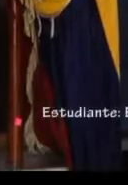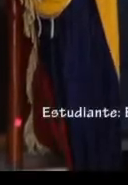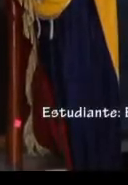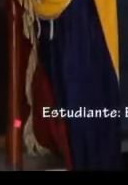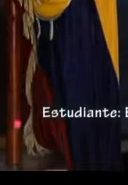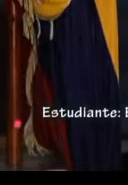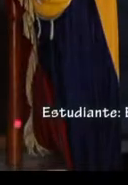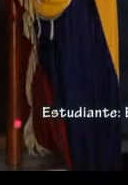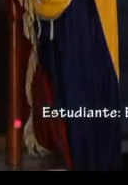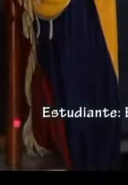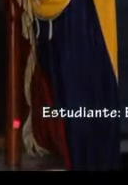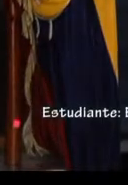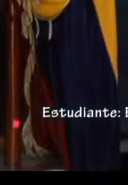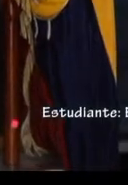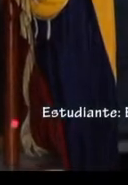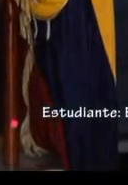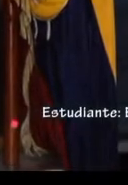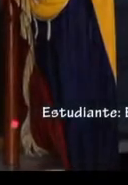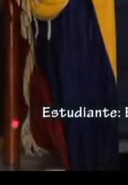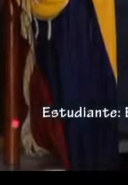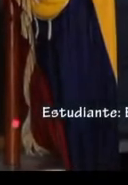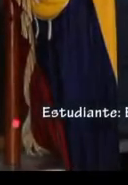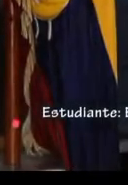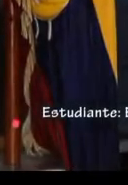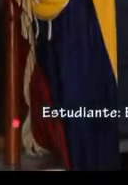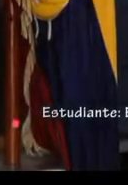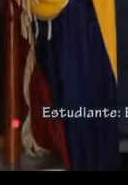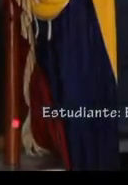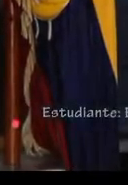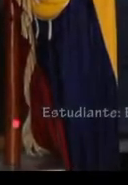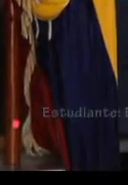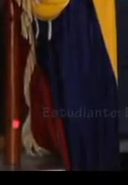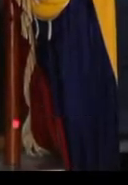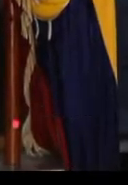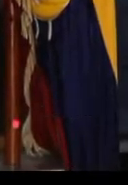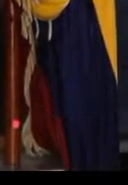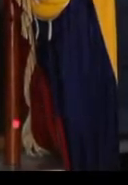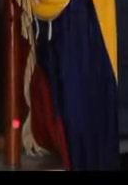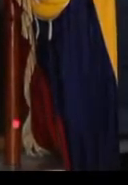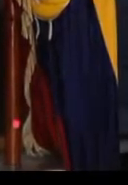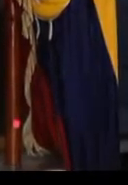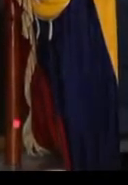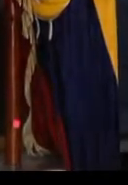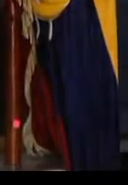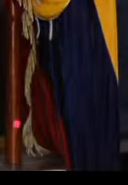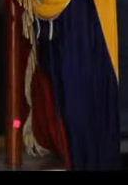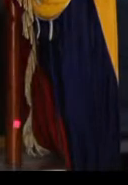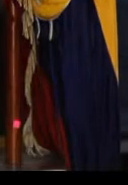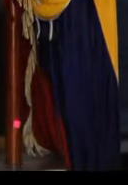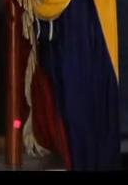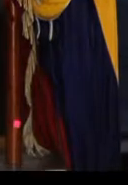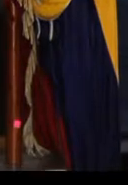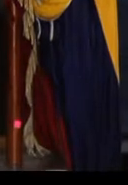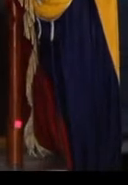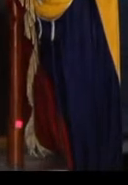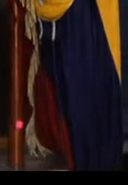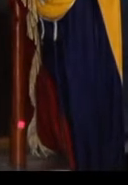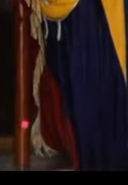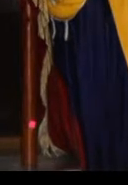¿Cómo usted va a garantizar que los grupos políticos den su información en lengua de señas?